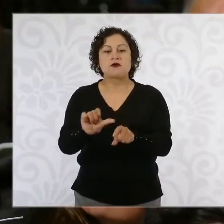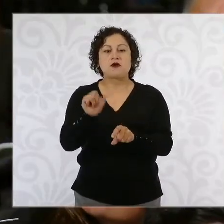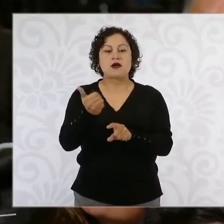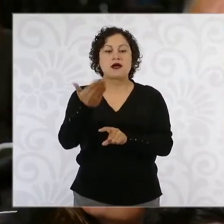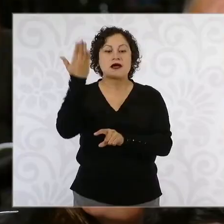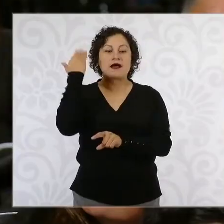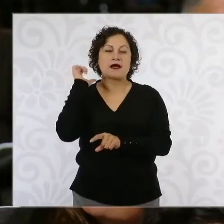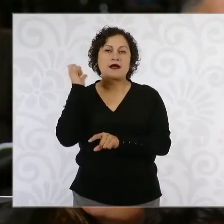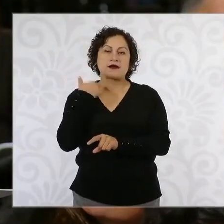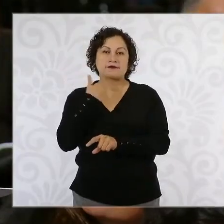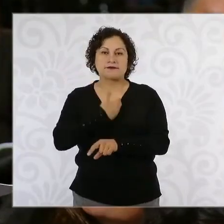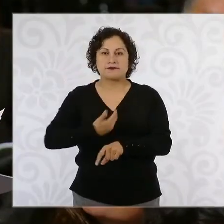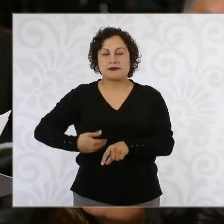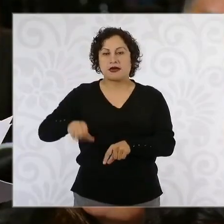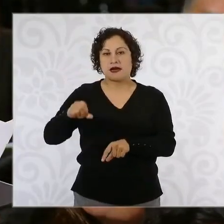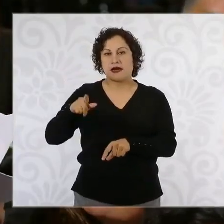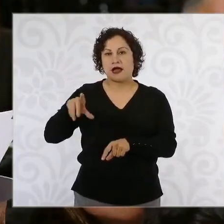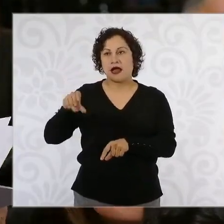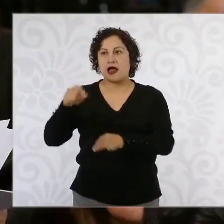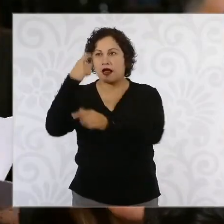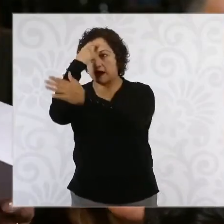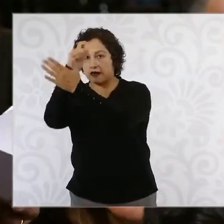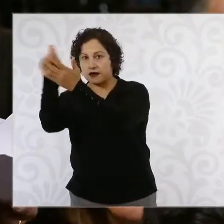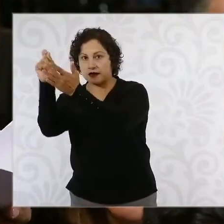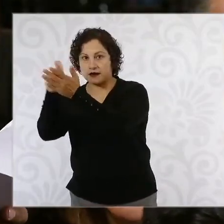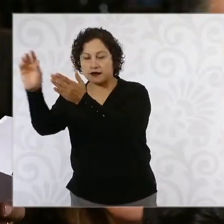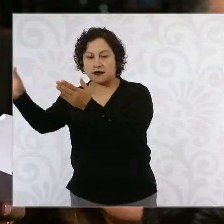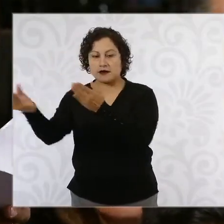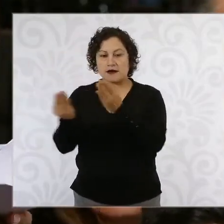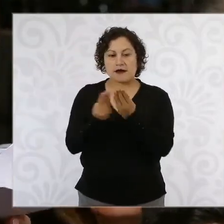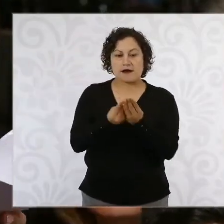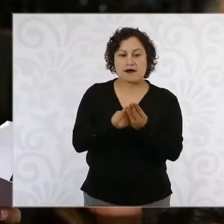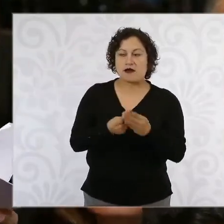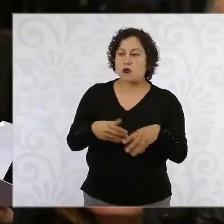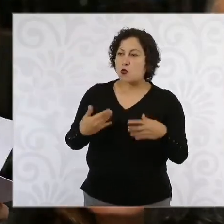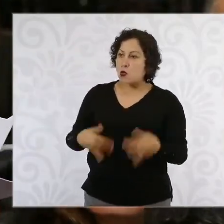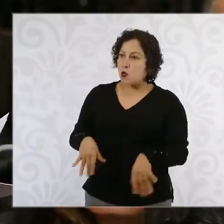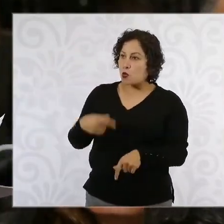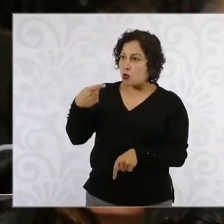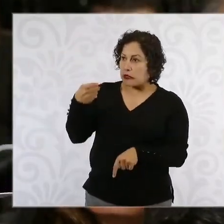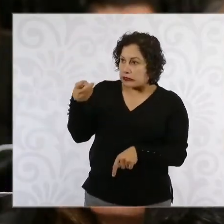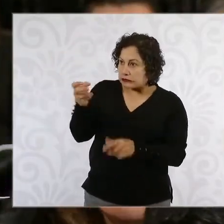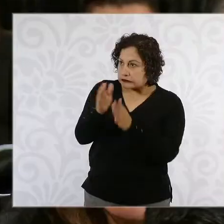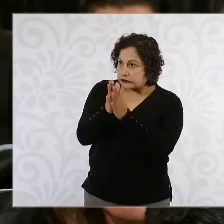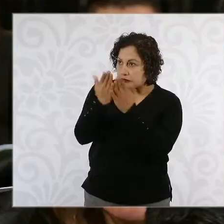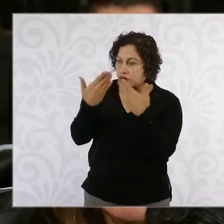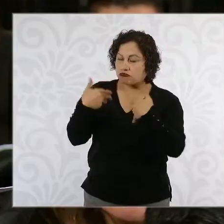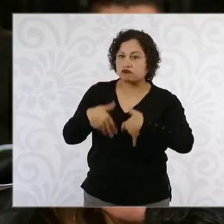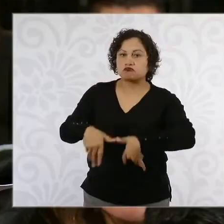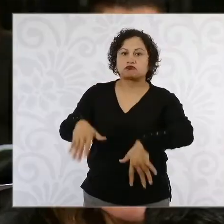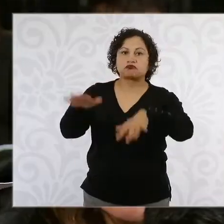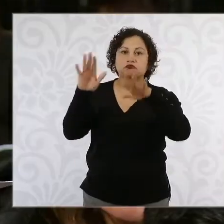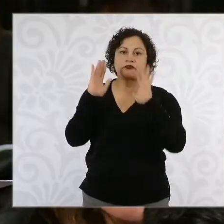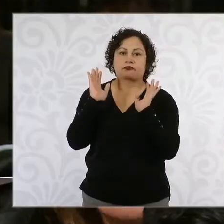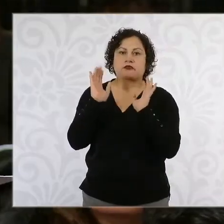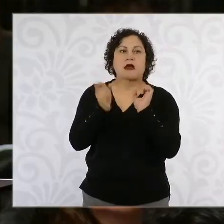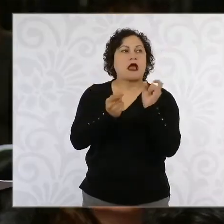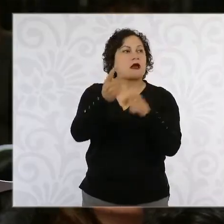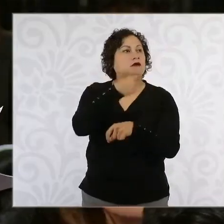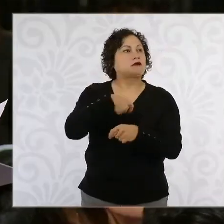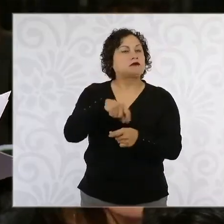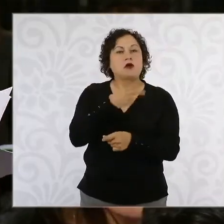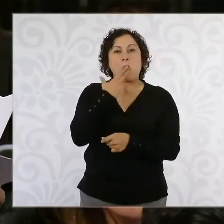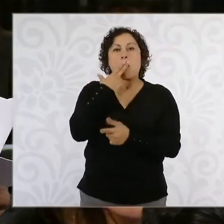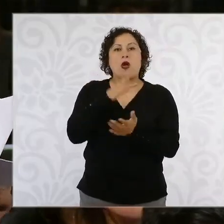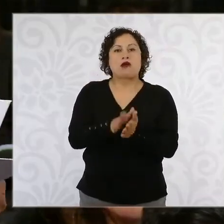este libro ya se encuentra ese libro no es quienes tenemos ese libro es una joya ya no se encuentra